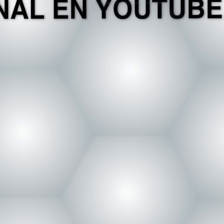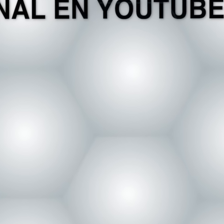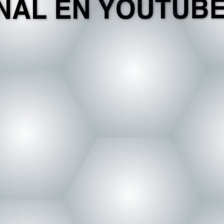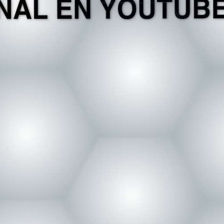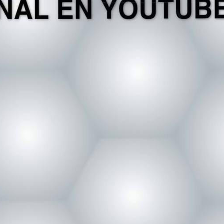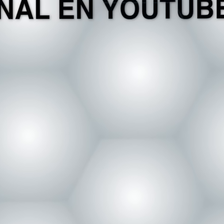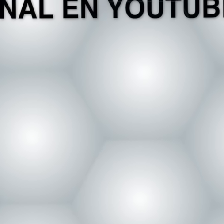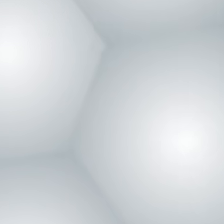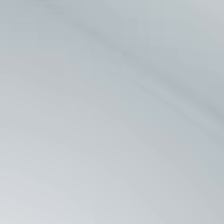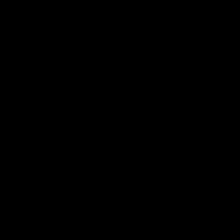Aleluya.